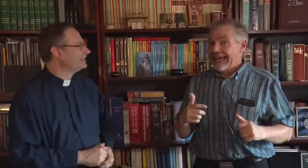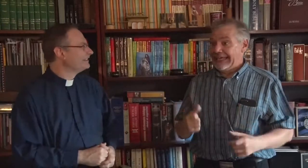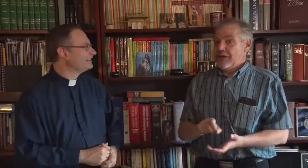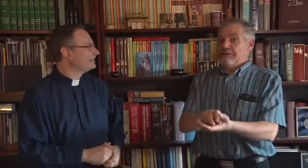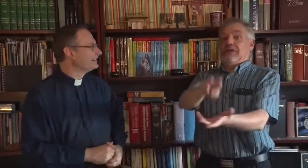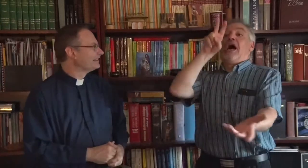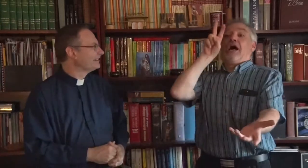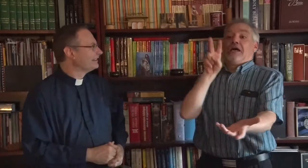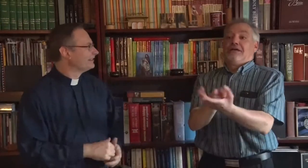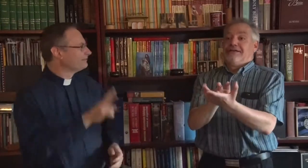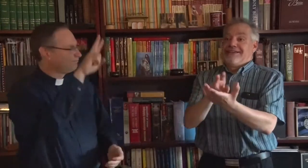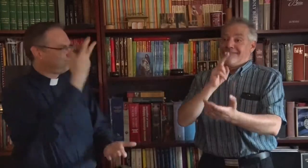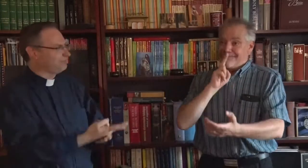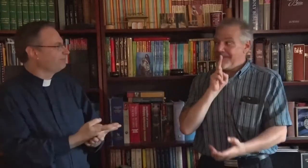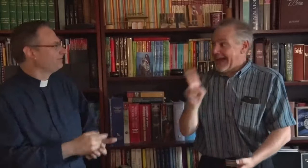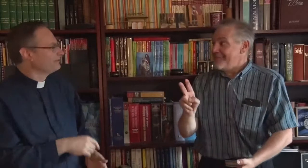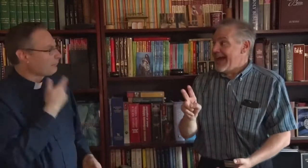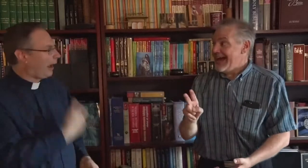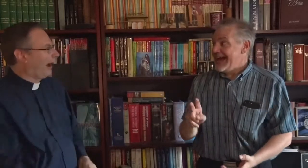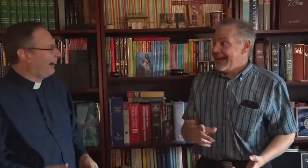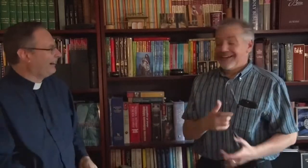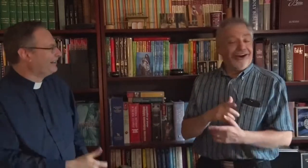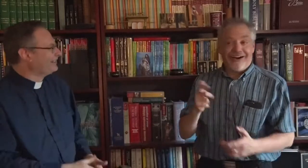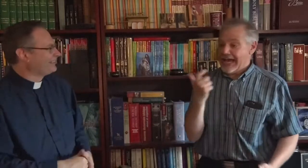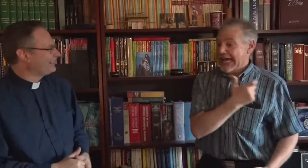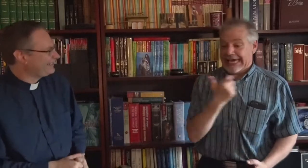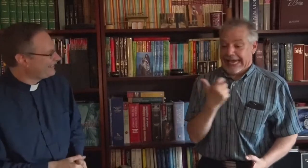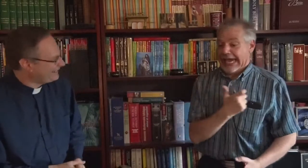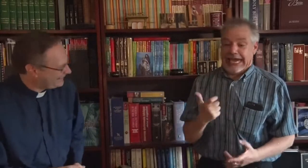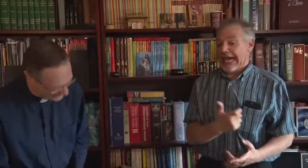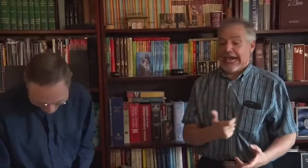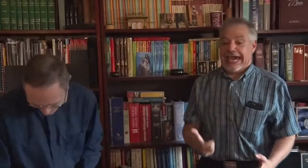et il a Ahhh! Vraiment! Oh ébahi ahhhh!